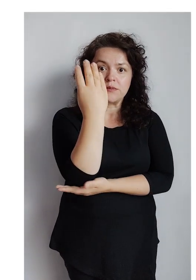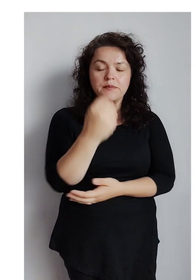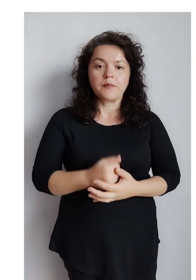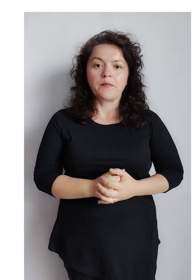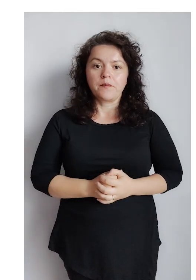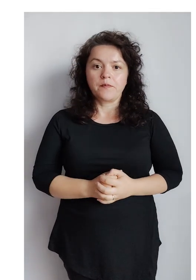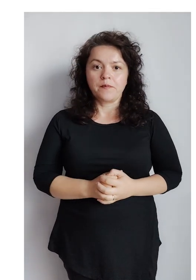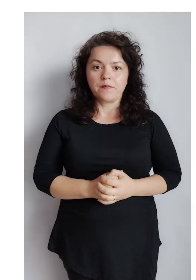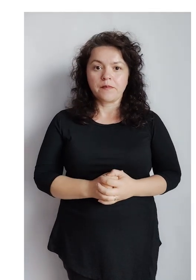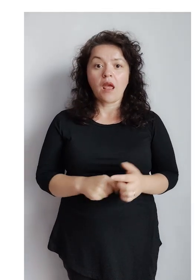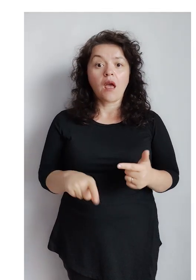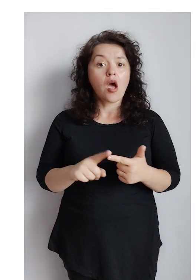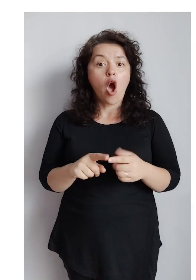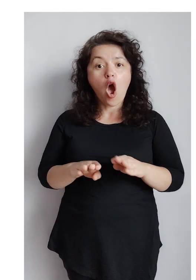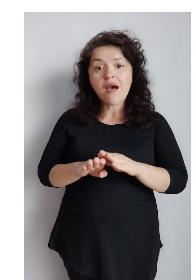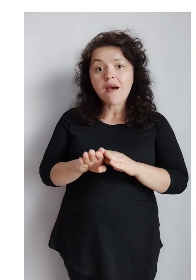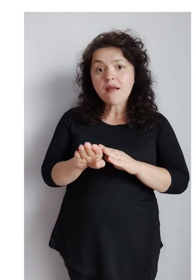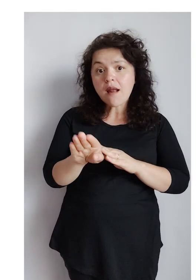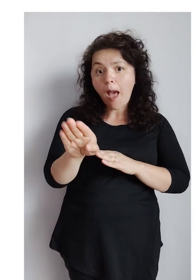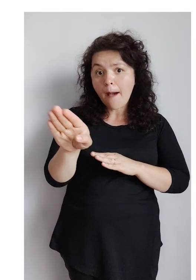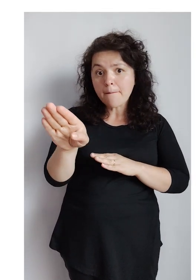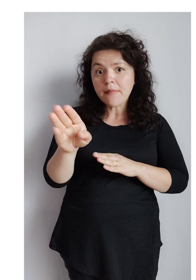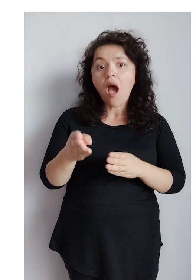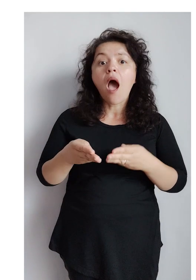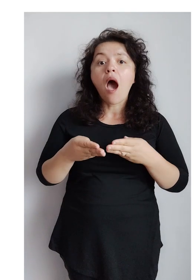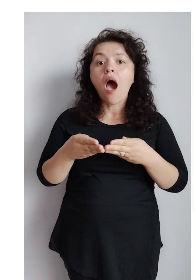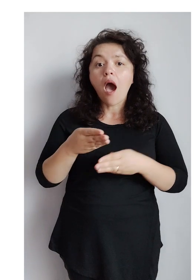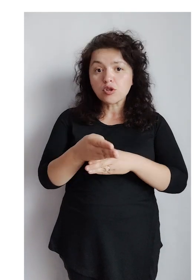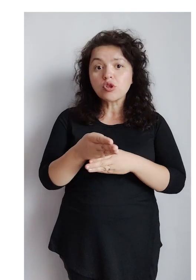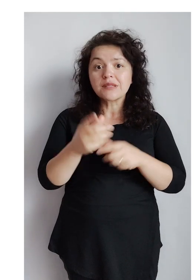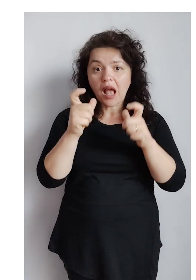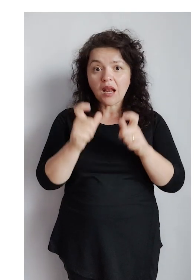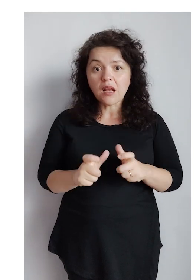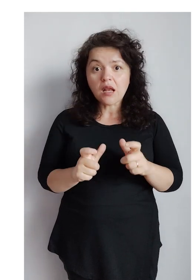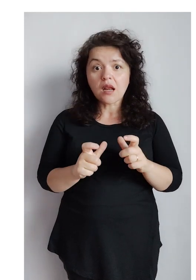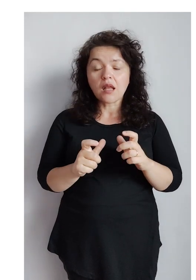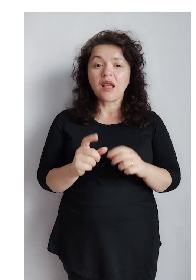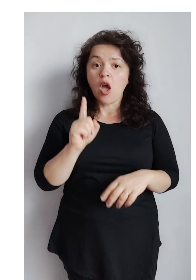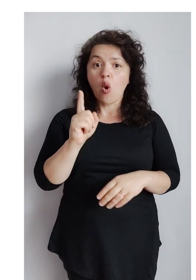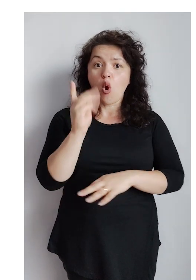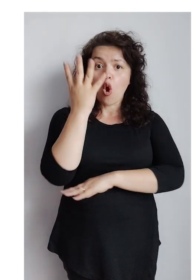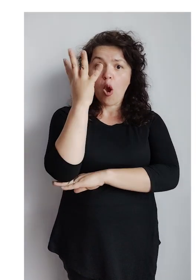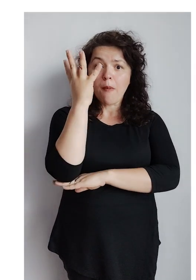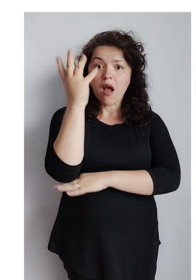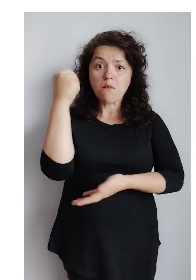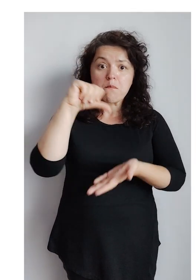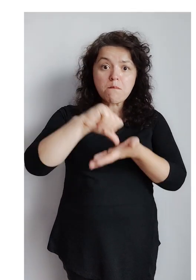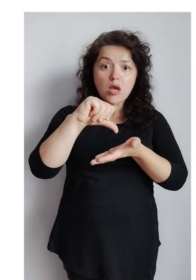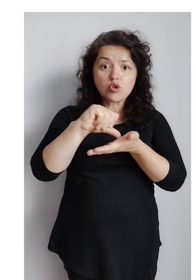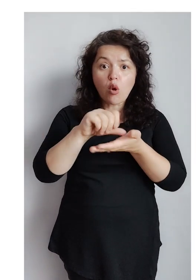O rampă care oferă acces la o clădire, dar din nou cu un copac în picioare în mijlocul rampei